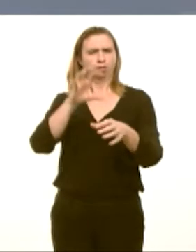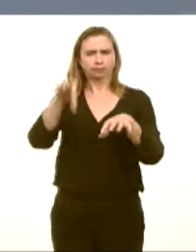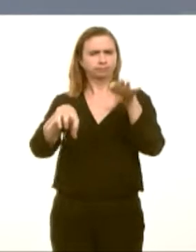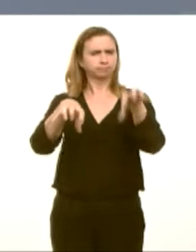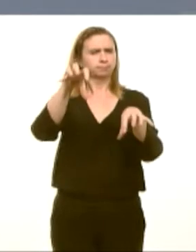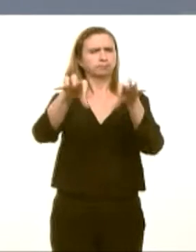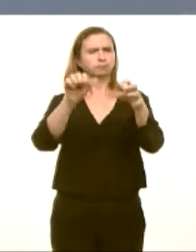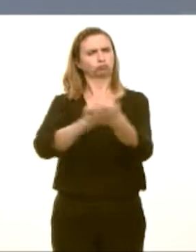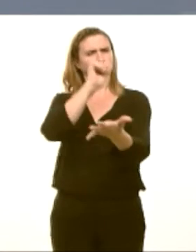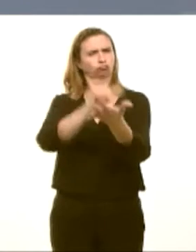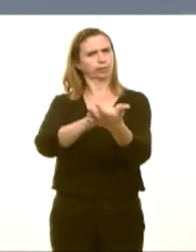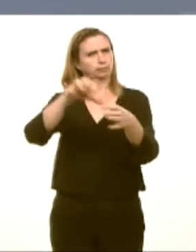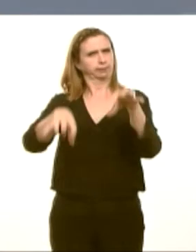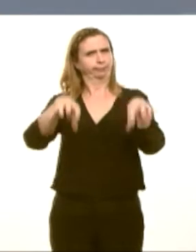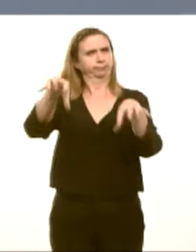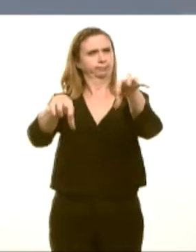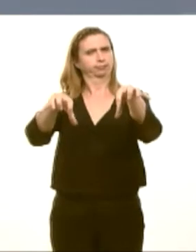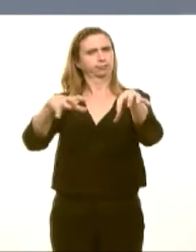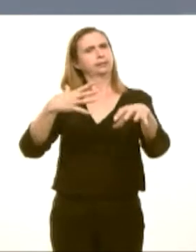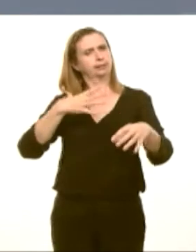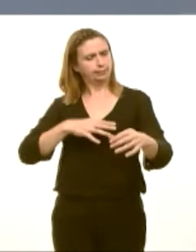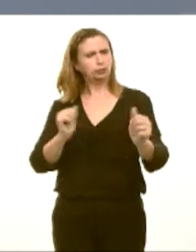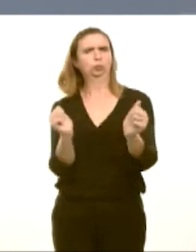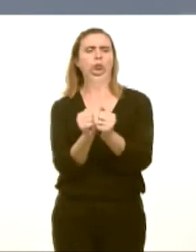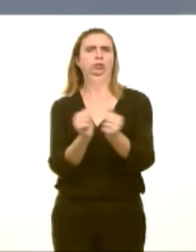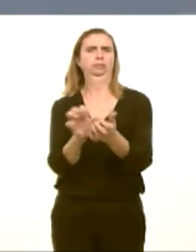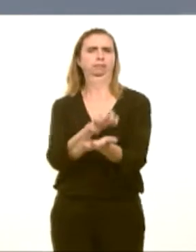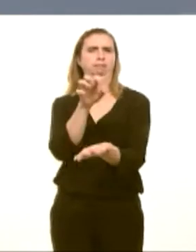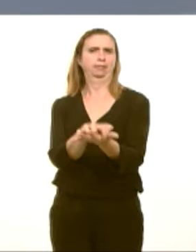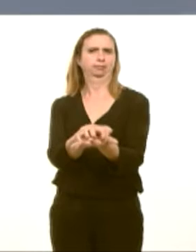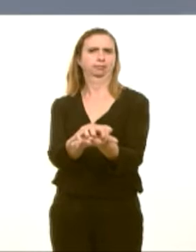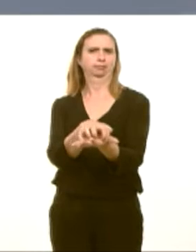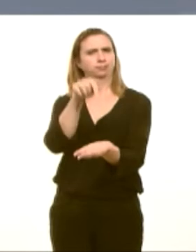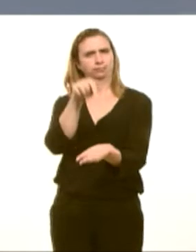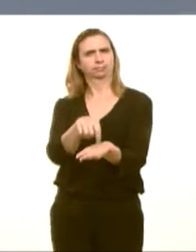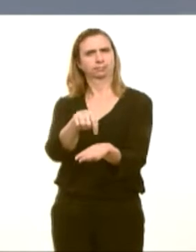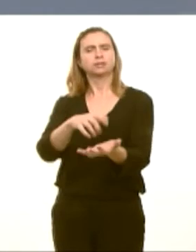Sut ydych chi yn sicrhau bod pob canolfan yn y lle cywir i ddarparu ymyriad mwy priodol